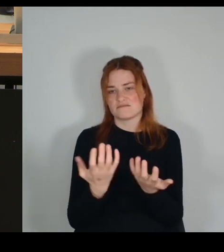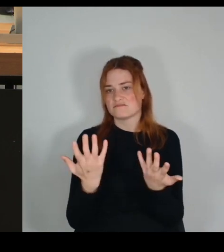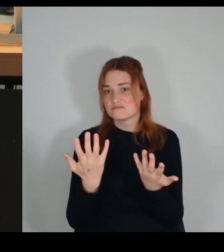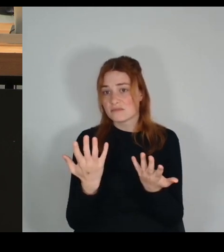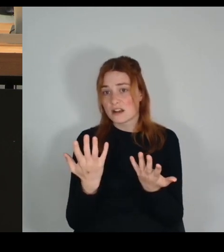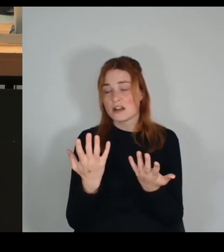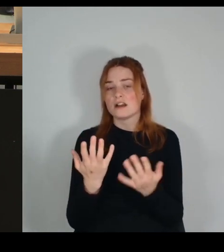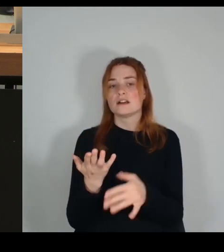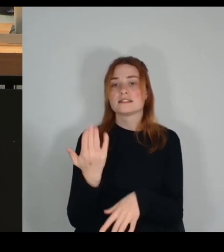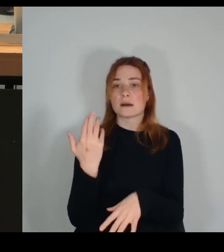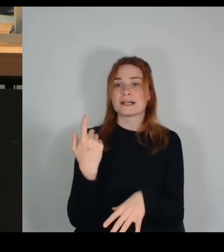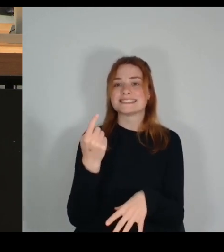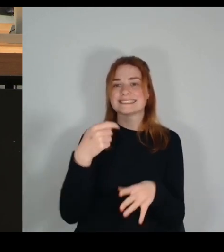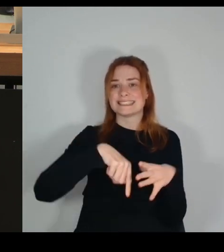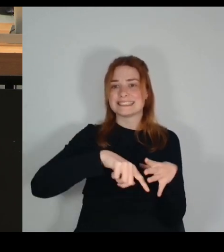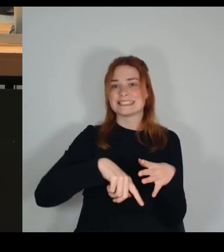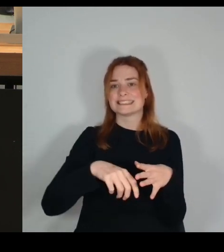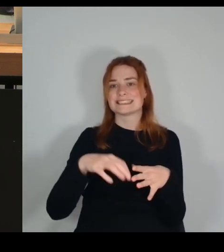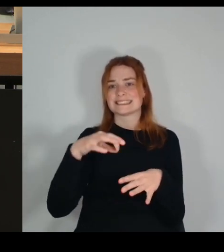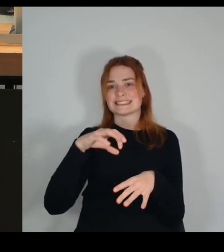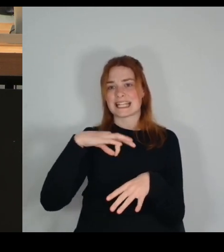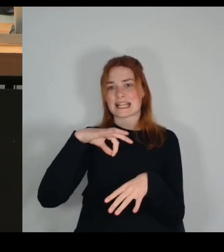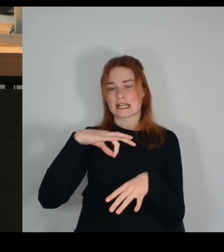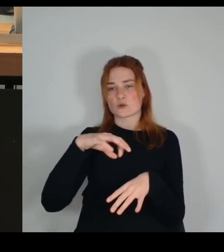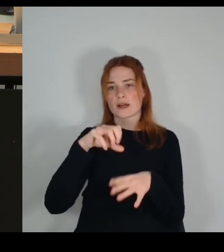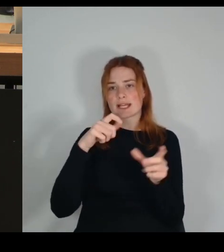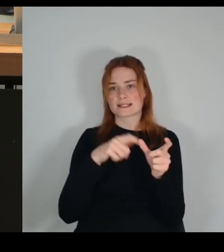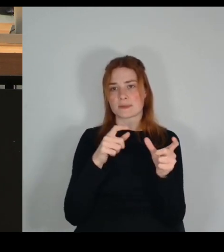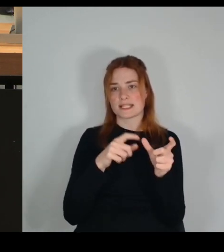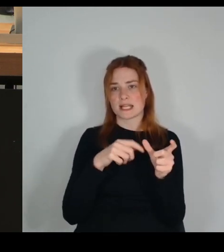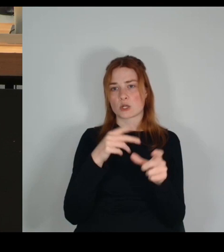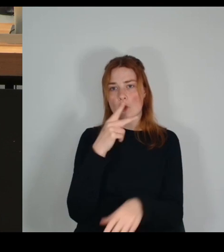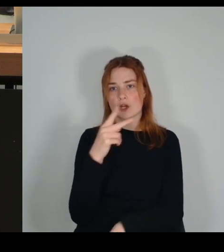Der hat gesagt, ich zitiere mal aus der Zeitung Die Welt aus März 2004.